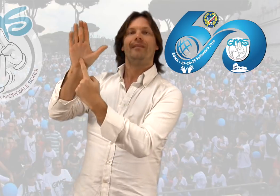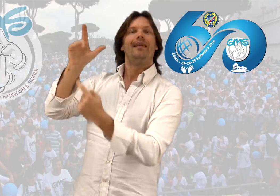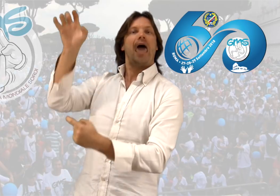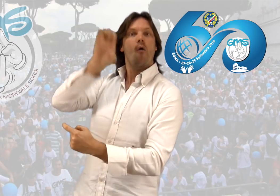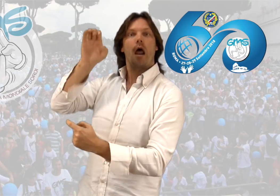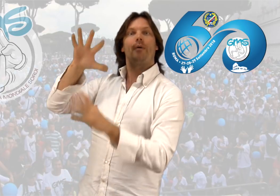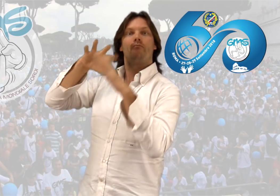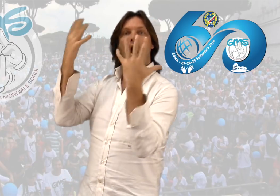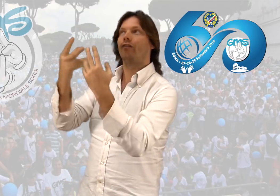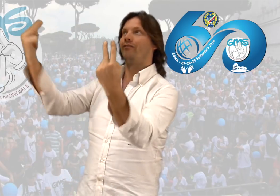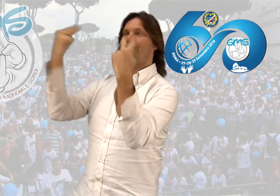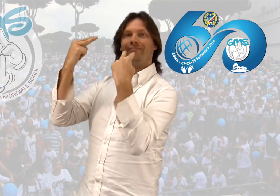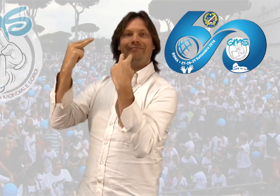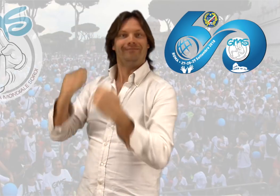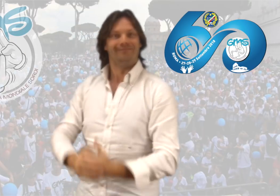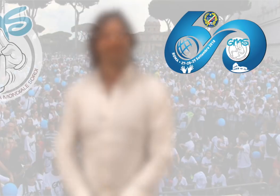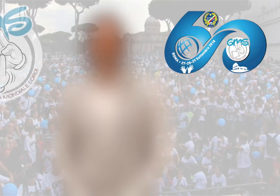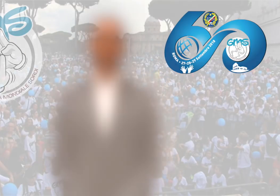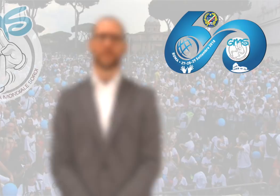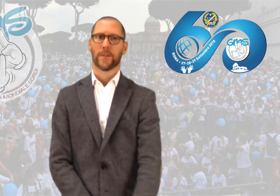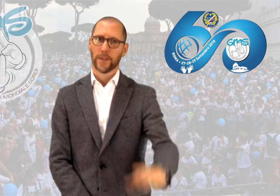all'Europa e il Mondo che l'Italia è presente!